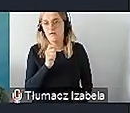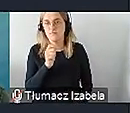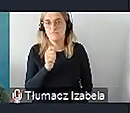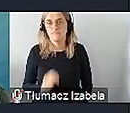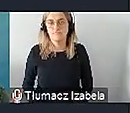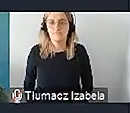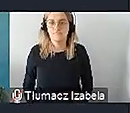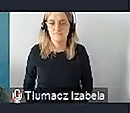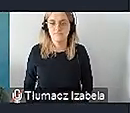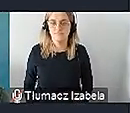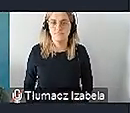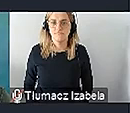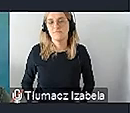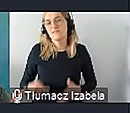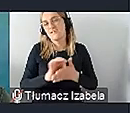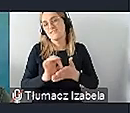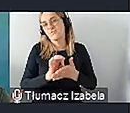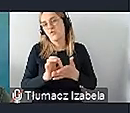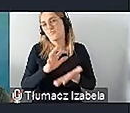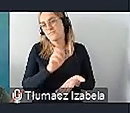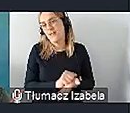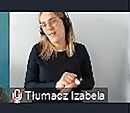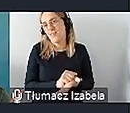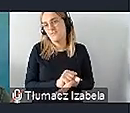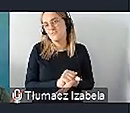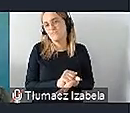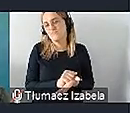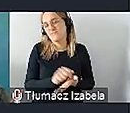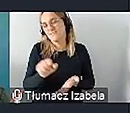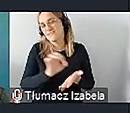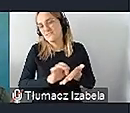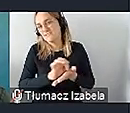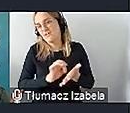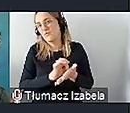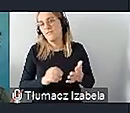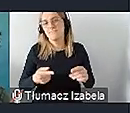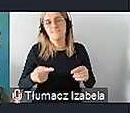Możemy sobie wyobrazić, że rysujemy coś takiego na zajęciach, np. na flipcharcie,